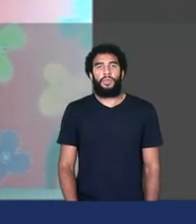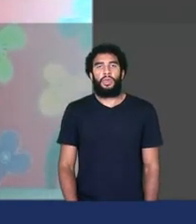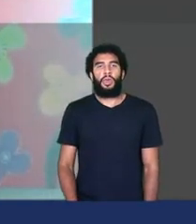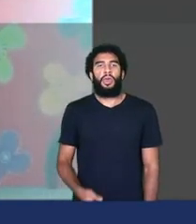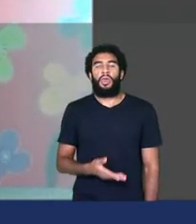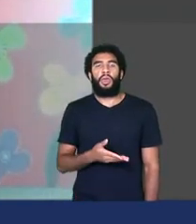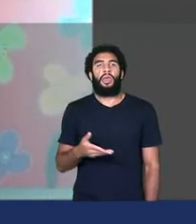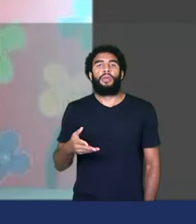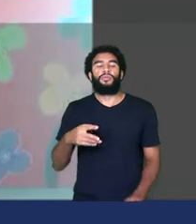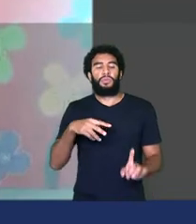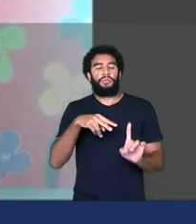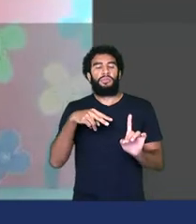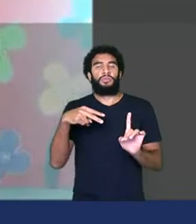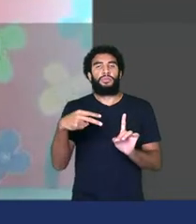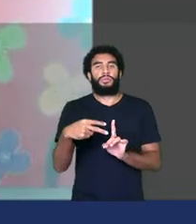NÃO TEM HOJE NA SUA MAIORIA NENHUMA VISÃO DE SOBERANIA